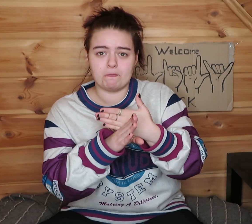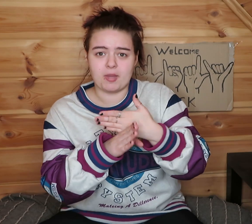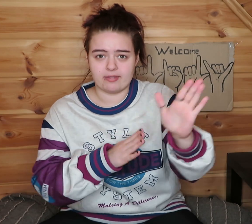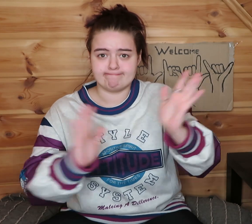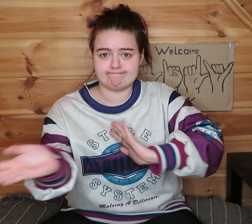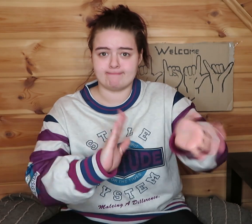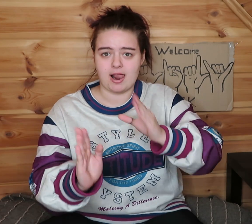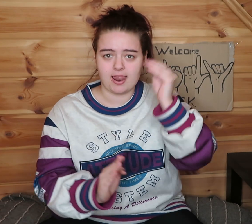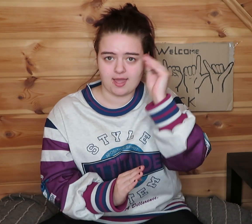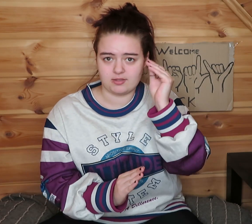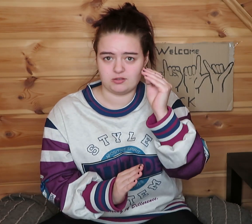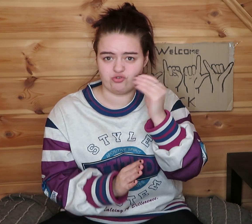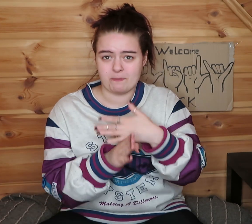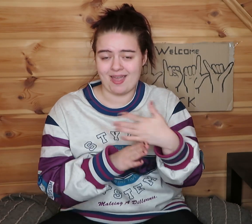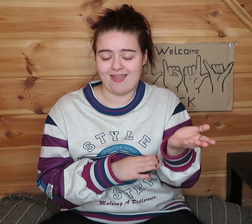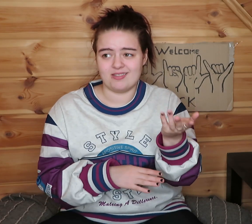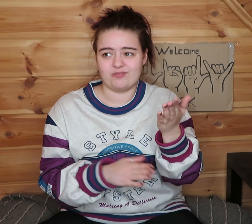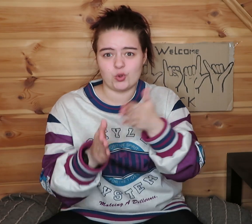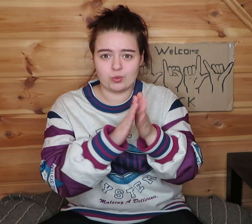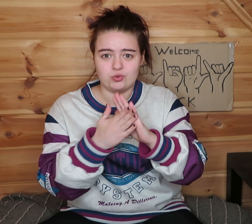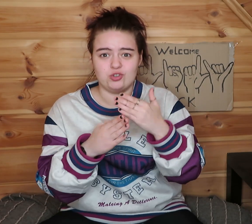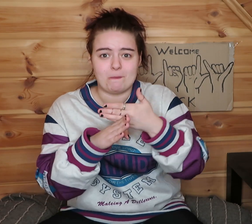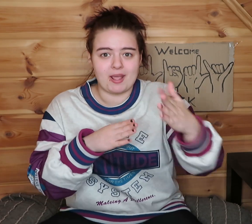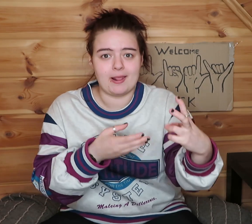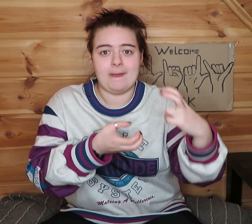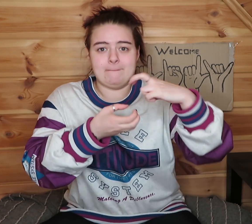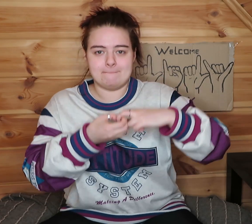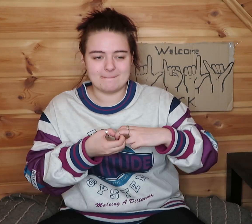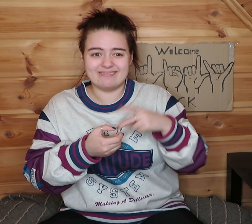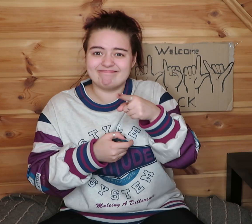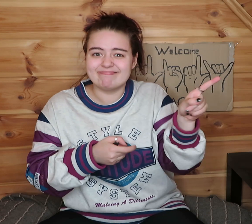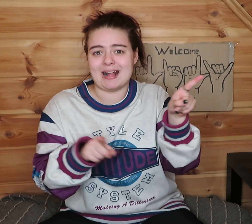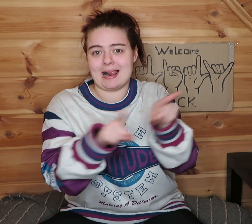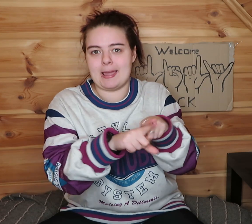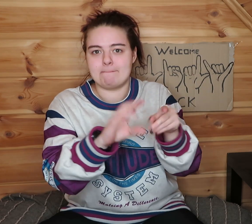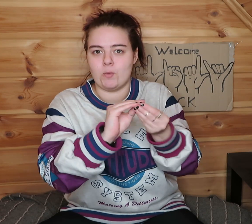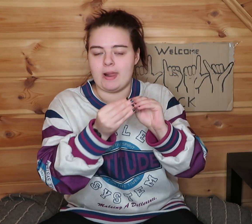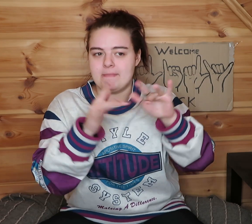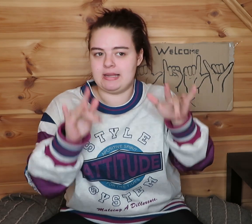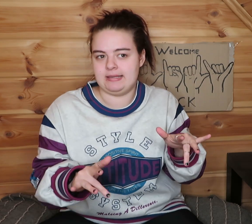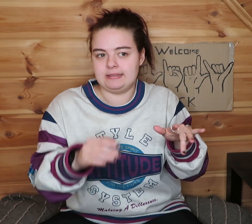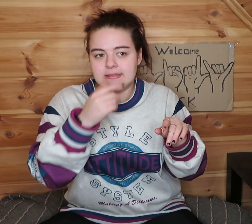spät gebärden lernen und spät in die Community kommen. Die haben das gleiche Problem.